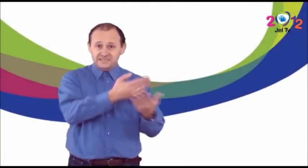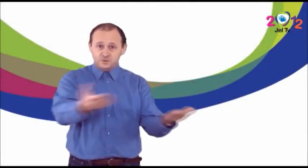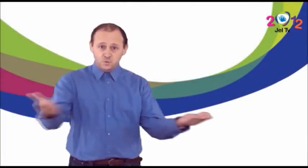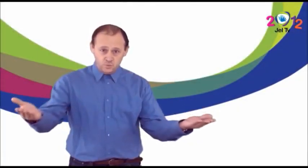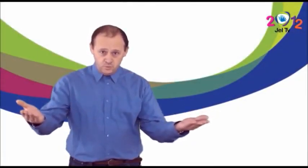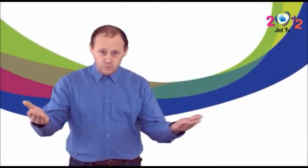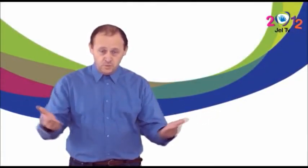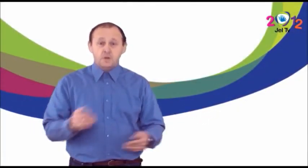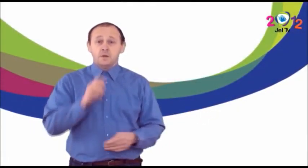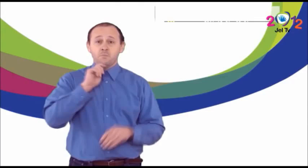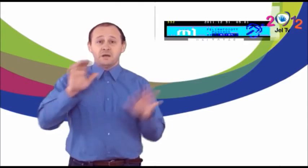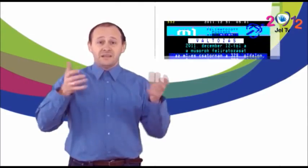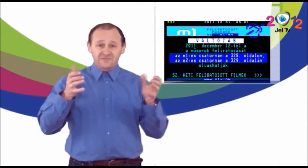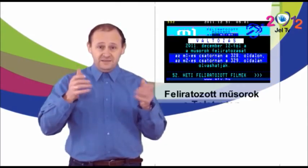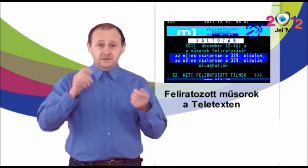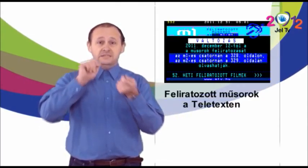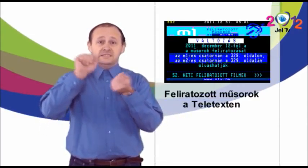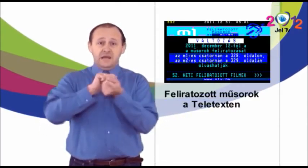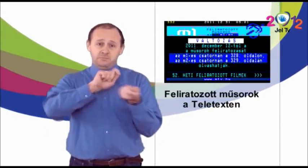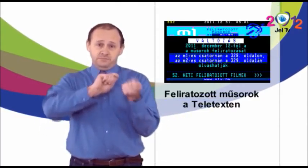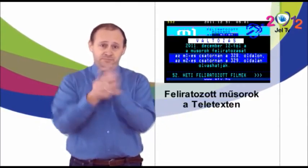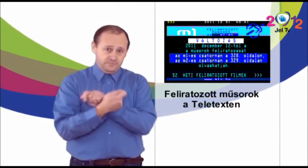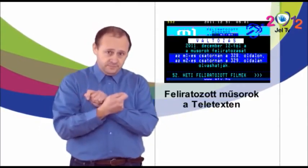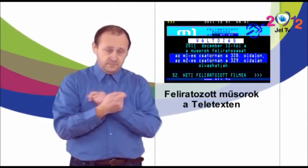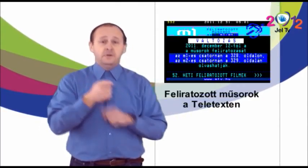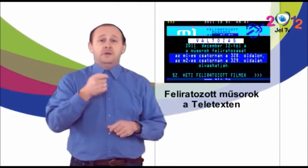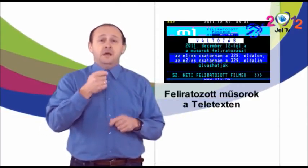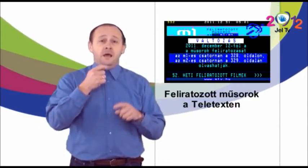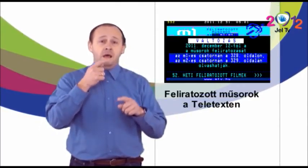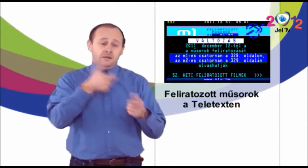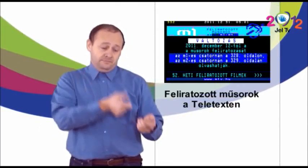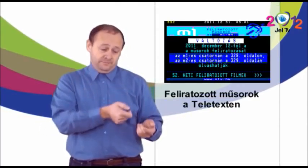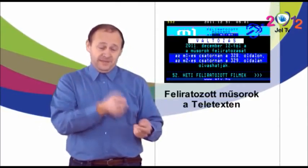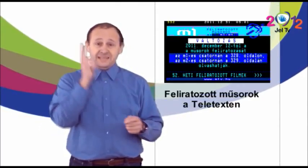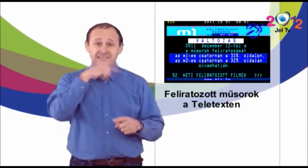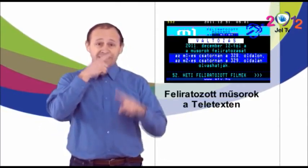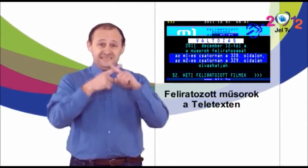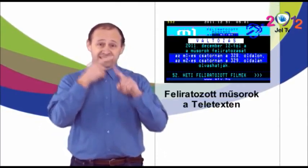Kedves Nézõink! A Magyar Televízióban a TXT száma megváltozik.